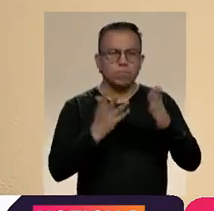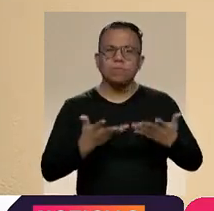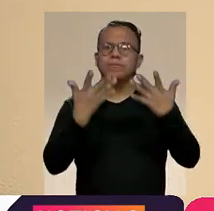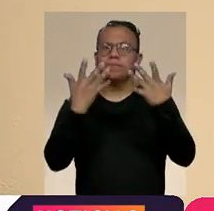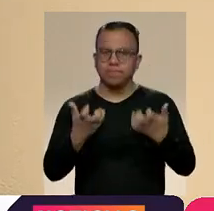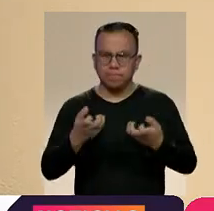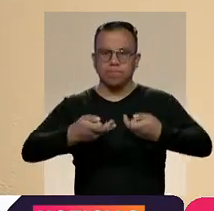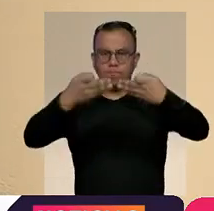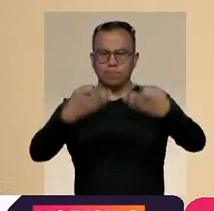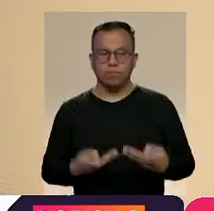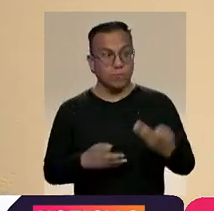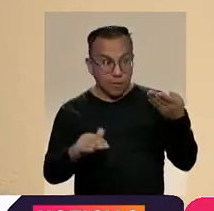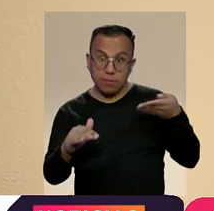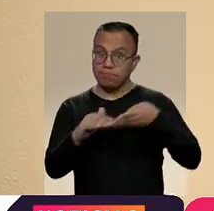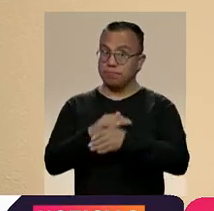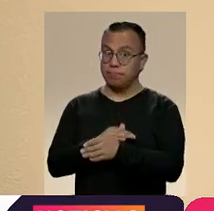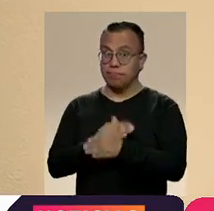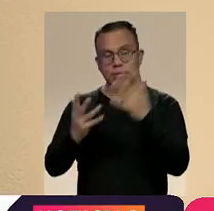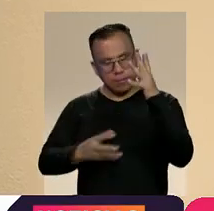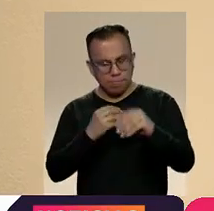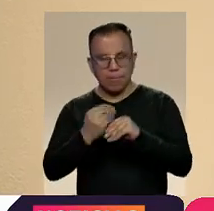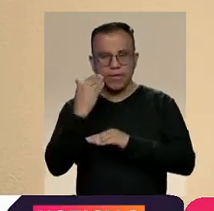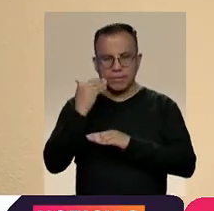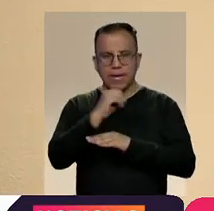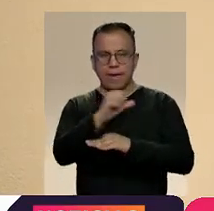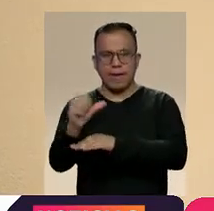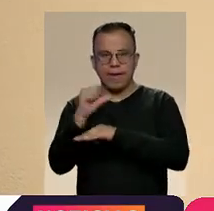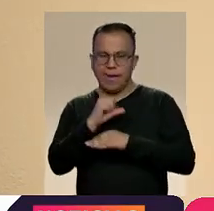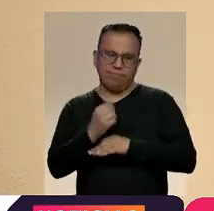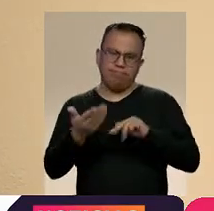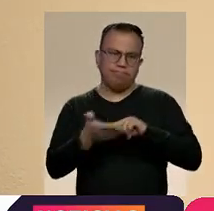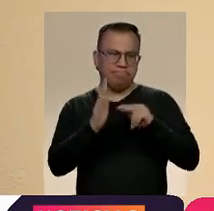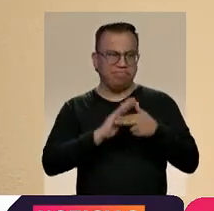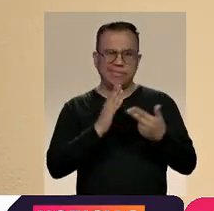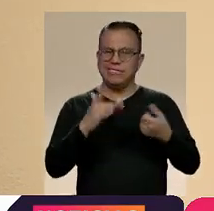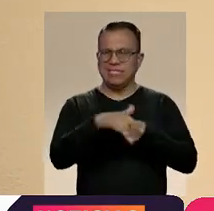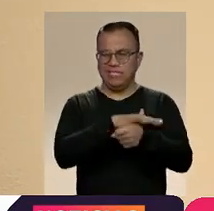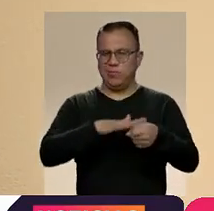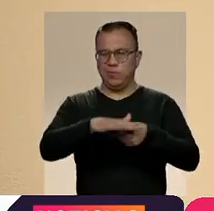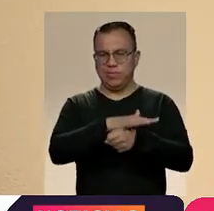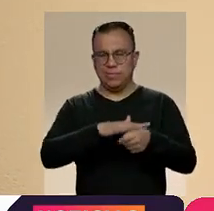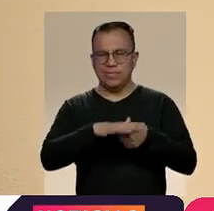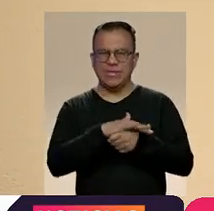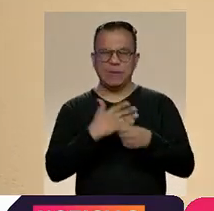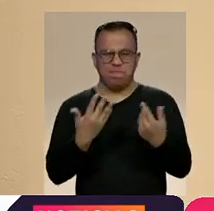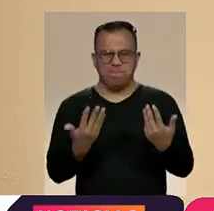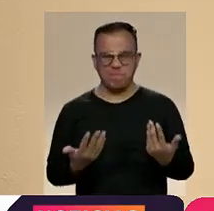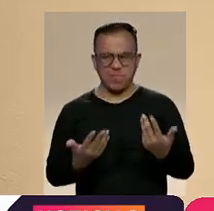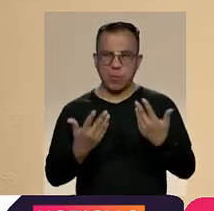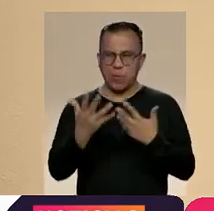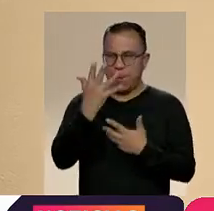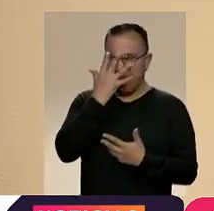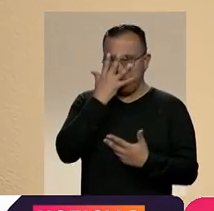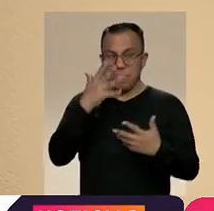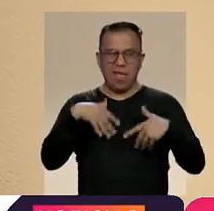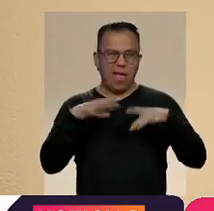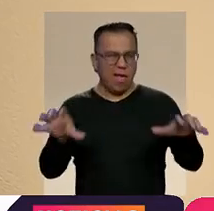LAS MUJERES REALMENTE TENGAN ACCESO A LOS SERVICIOS Y ESTO IMPLICA QUE EXISTAN PRESTADORES